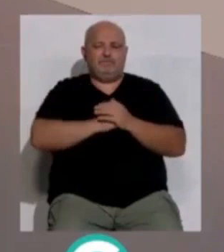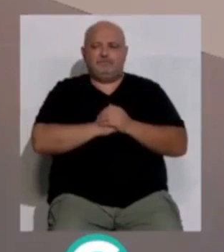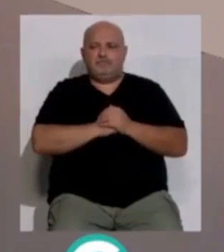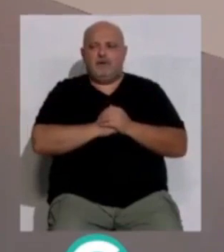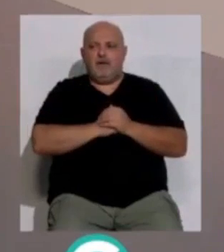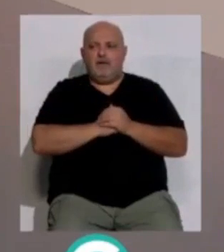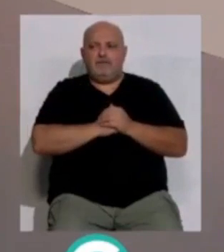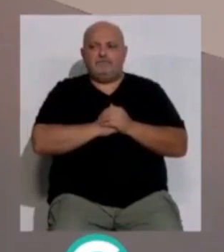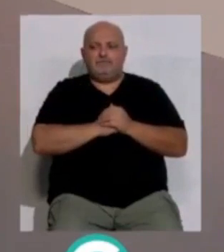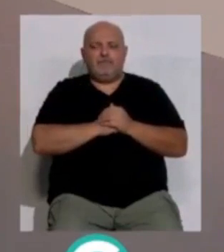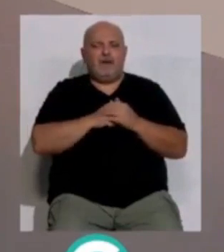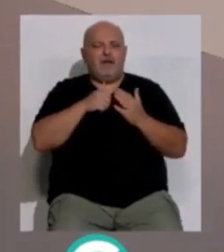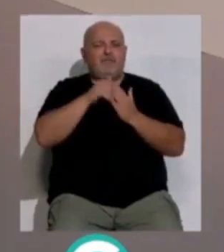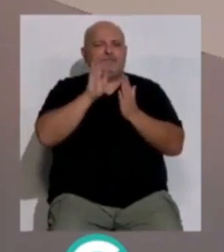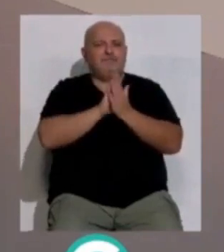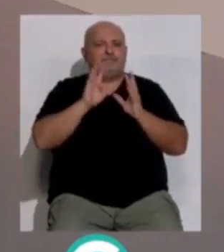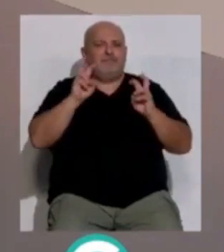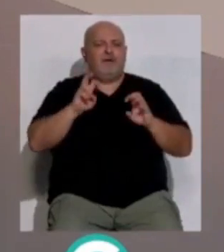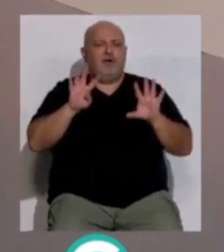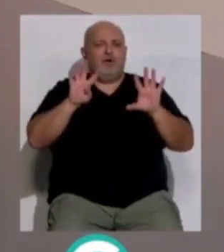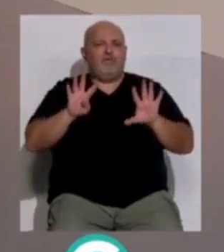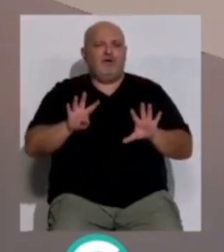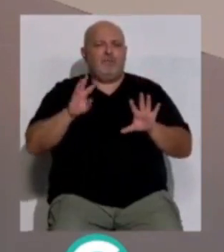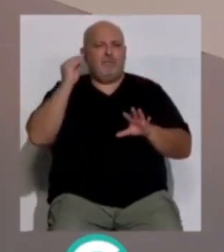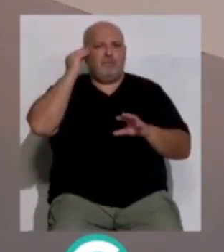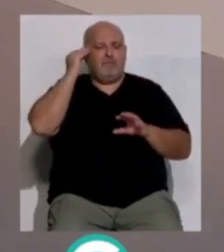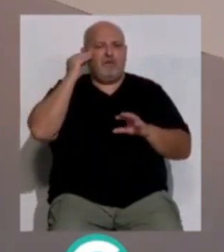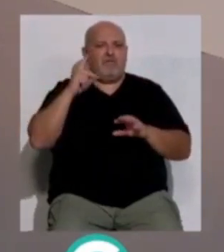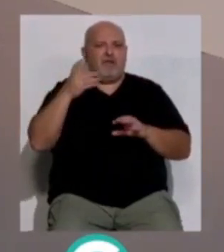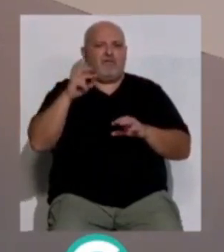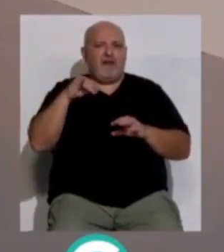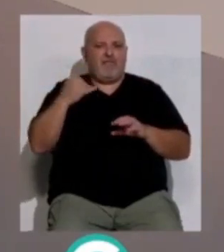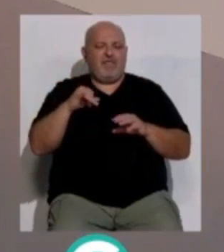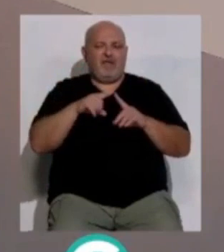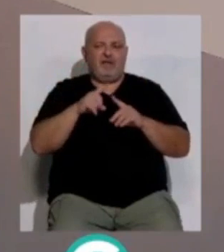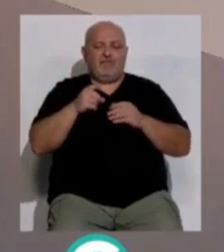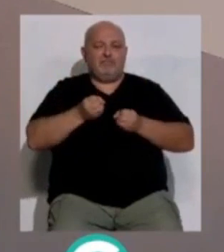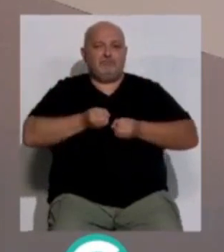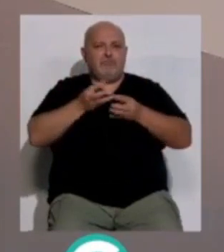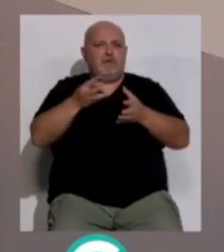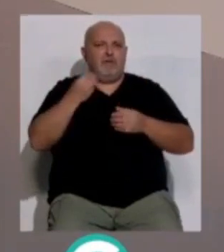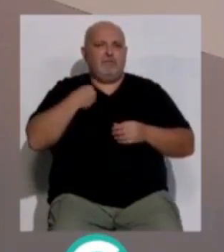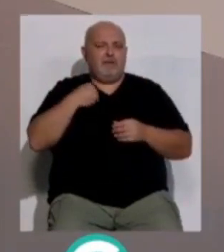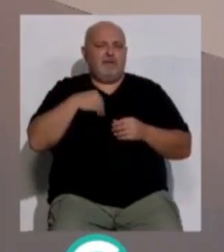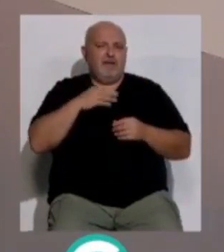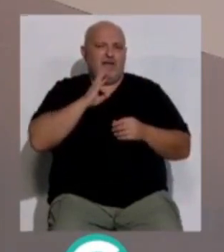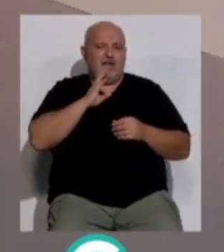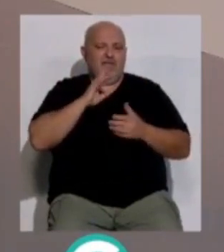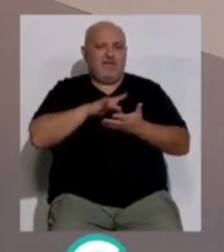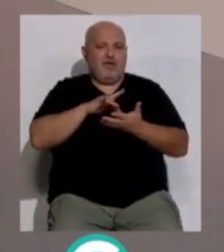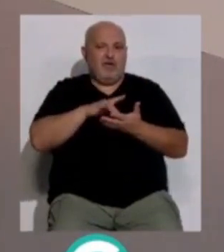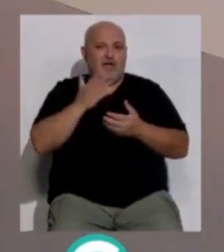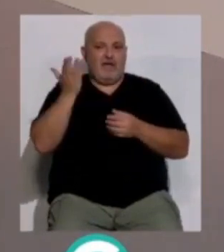el cartel del noveno Memorial Diego Fernández que les adelantábamos en el día de ayer que se